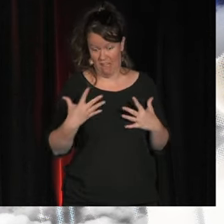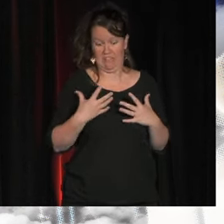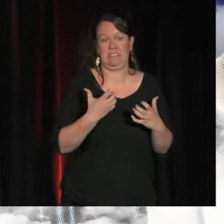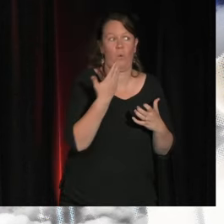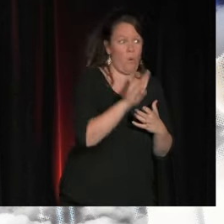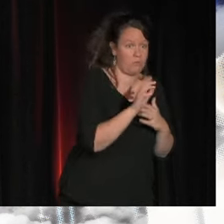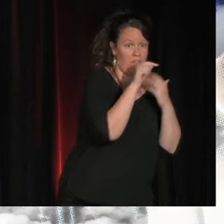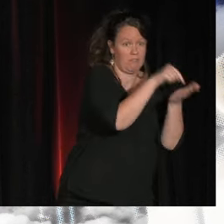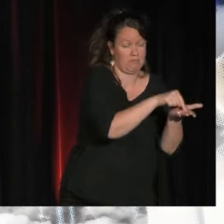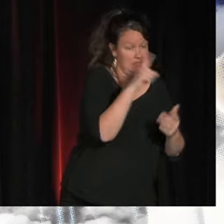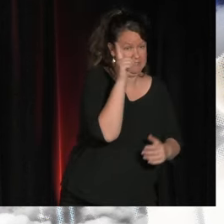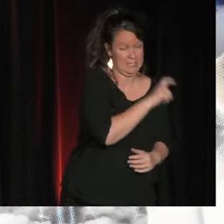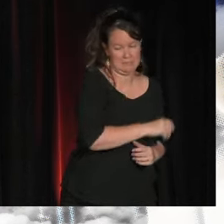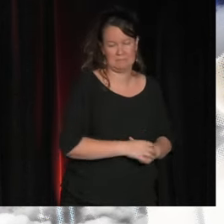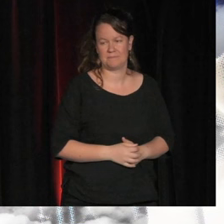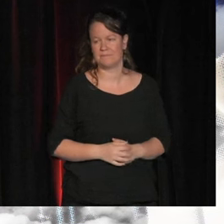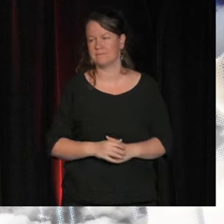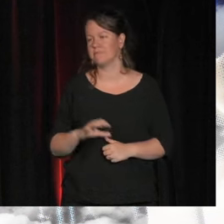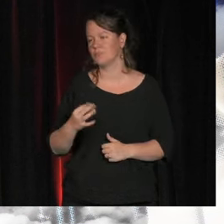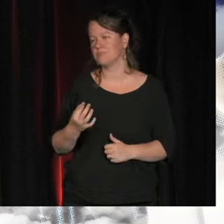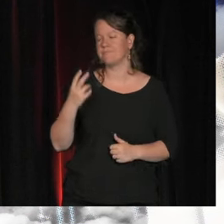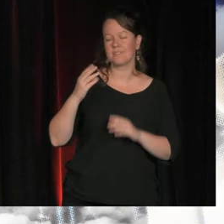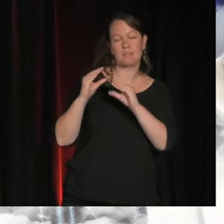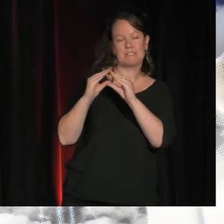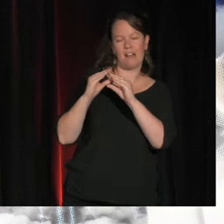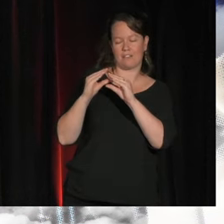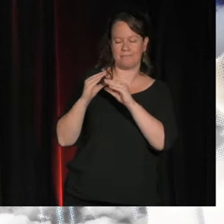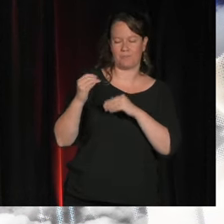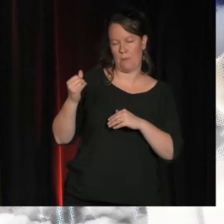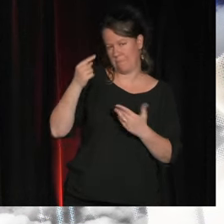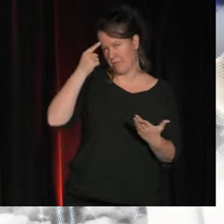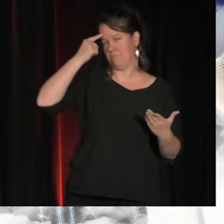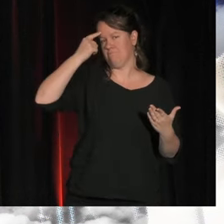aujourd'hui, c'est facile avec le recul, mais très court-termiste de la part de Blizzard qui était en mode "on prend l'argent et on vend des slots